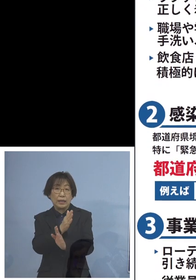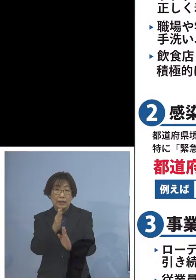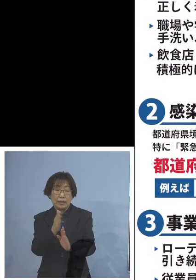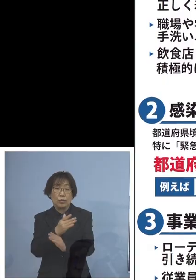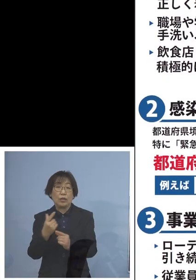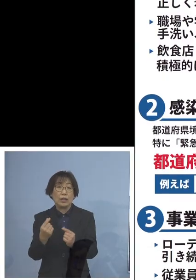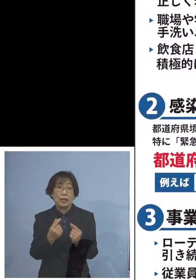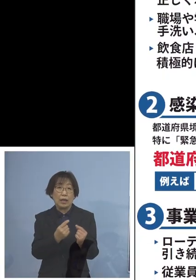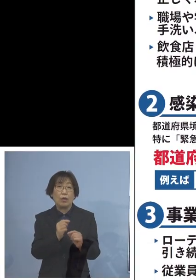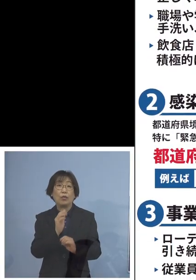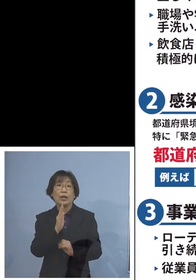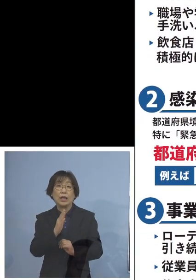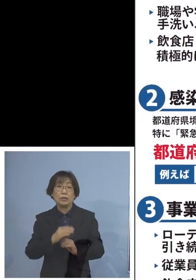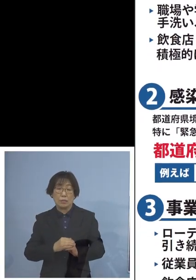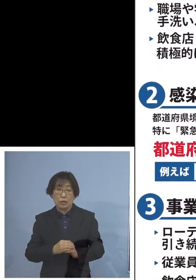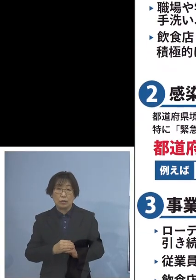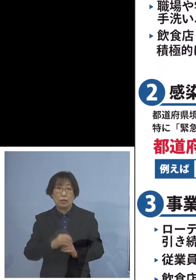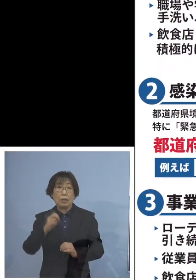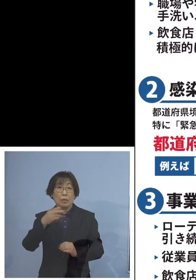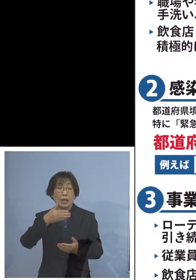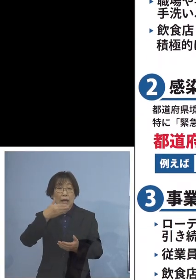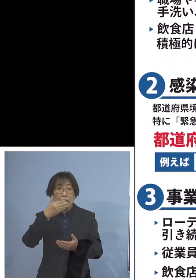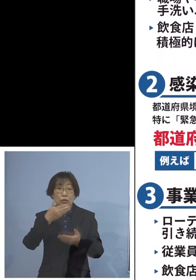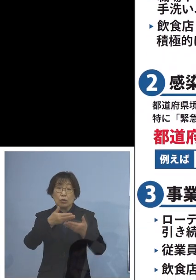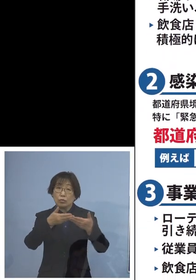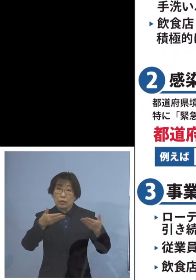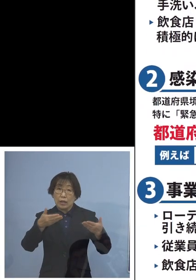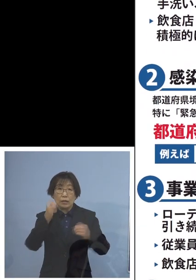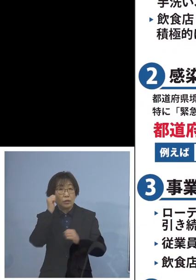また、飲食店や宿泊施設におきましては